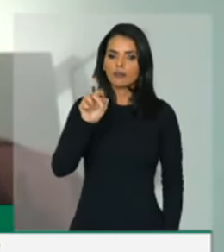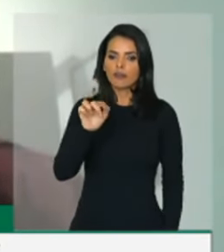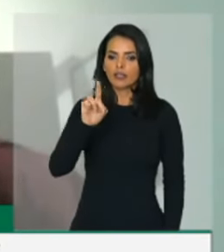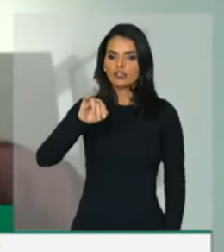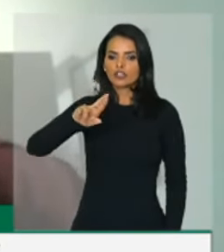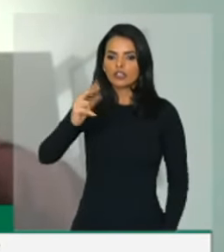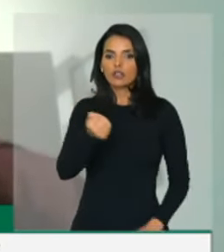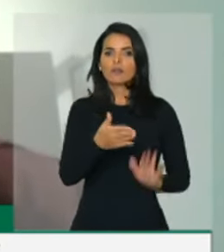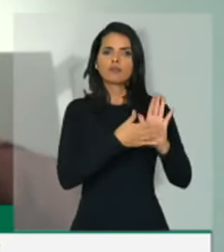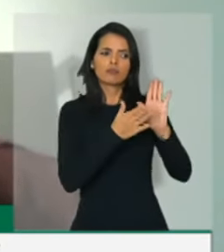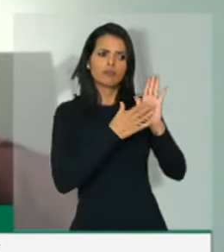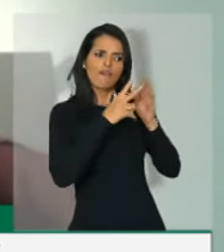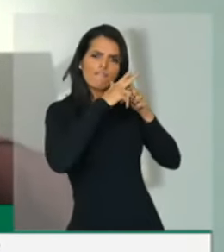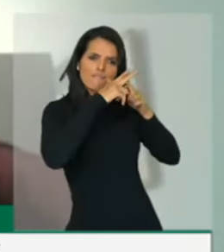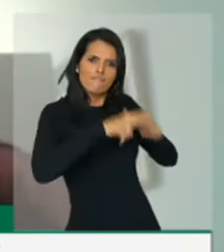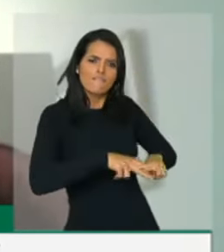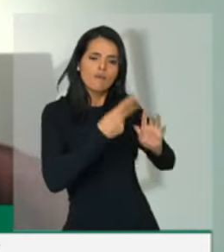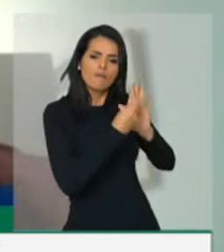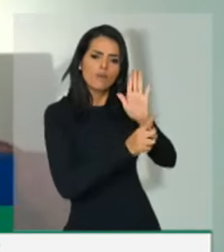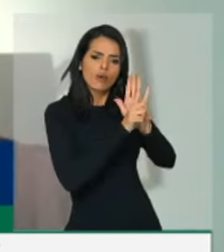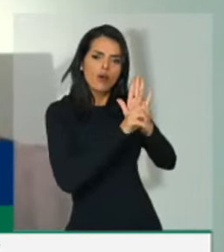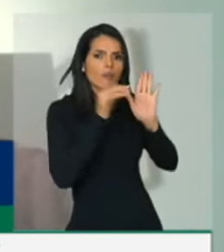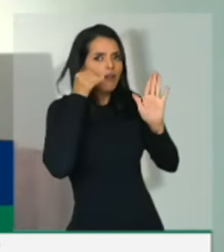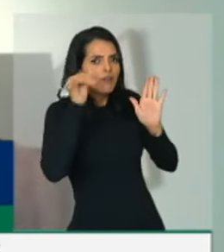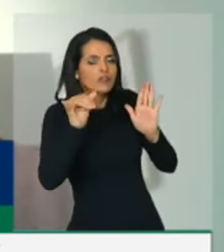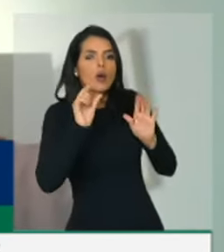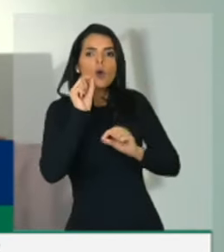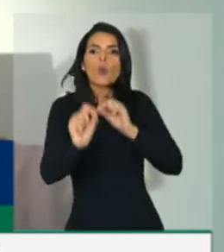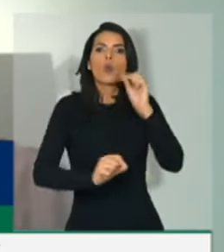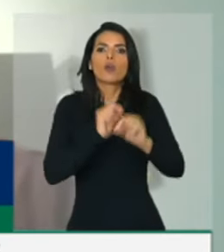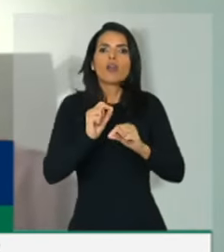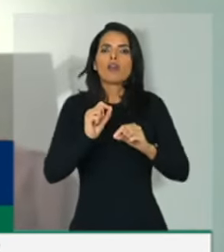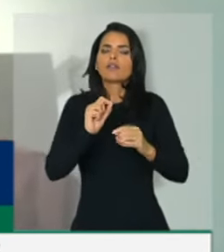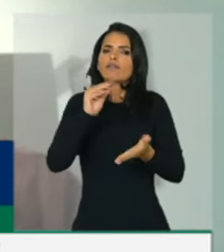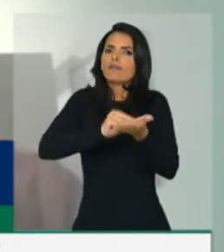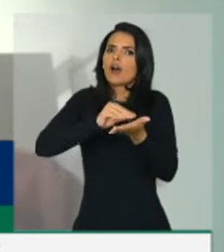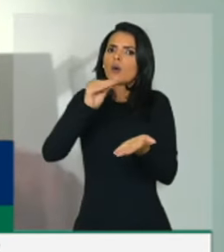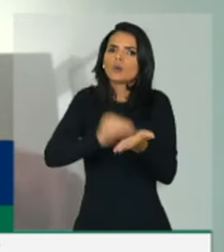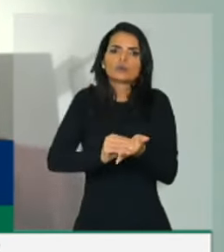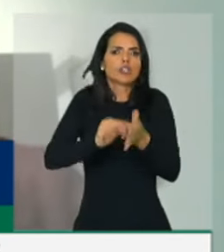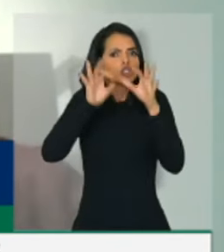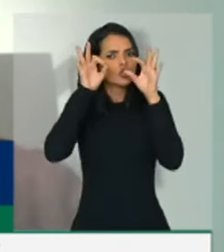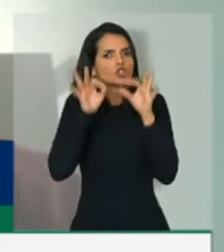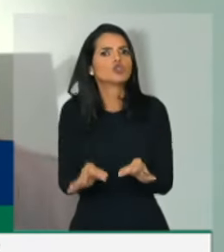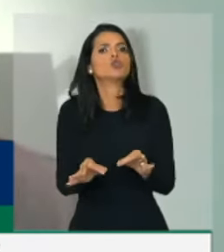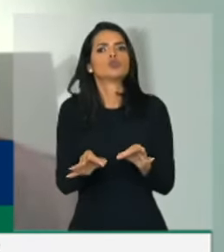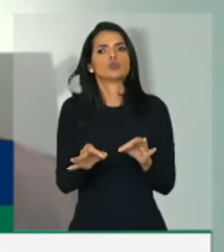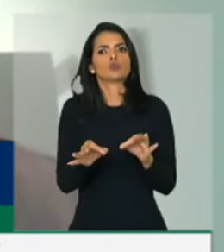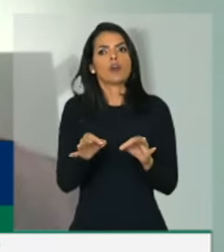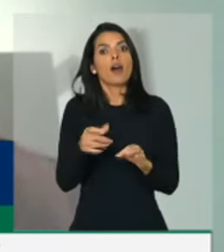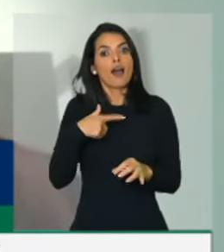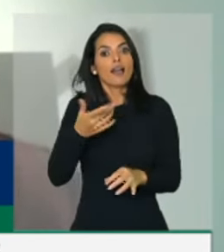PROVOQUE GRANDE INJUSTIÇA ATRAVÀS DE BOA INTENÇÃO. A PRIMEIRA INJUSTIÇA, VÁRIOS HOSPITAIS PRIVADOS NO BRASIL